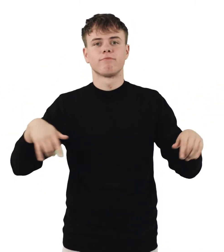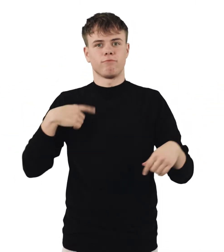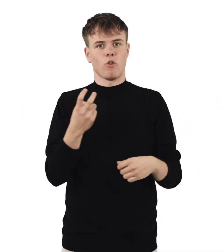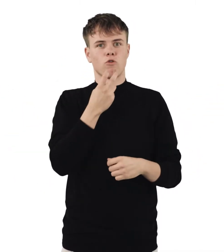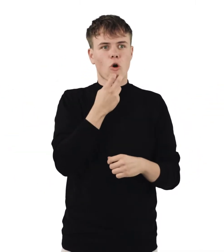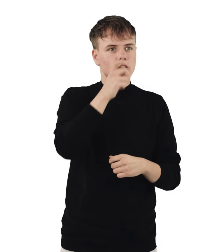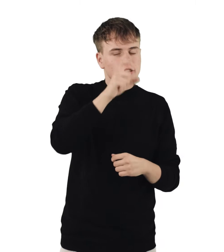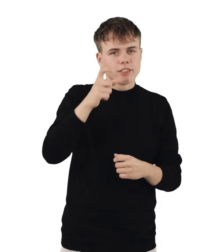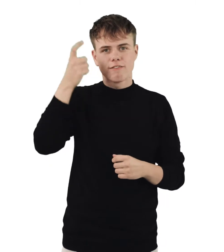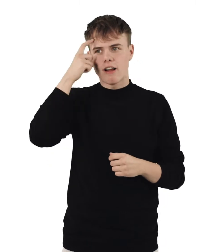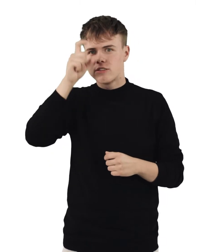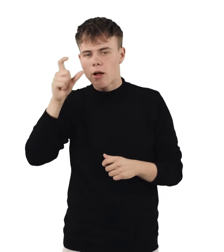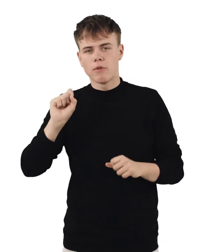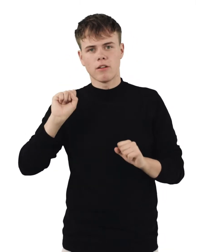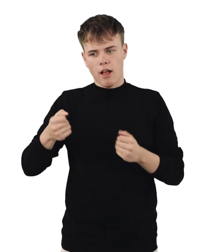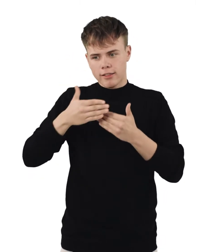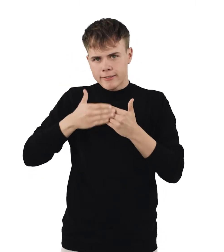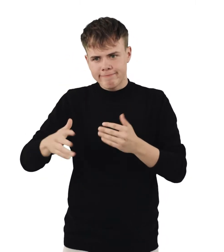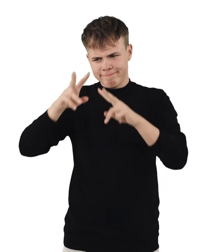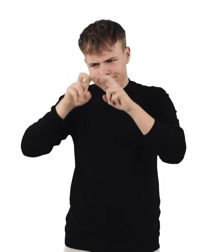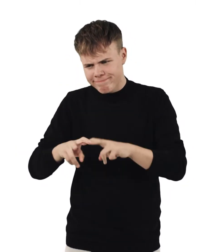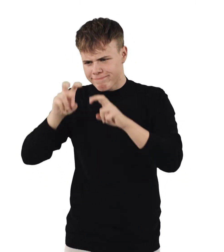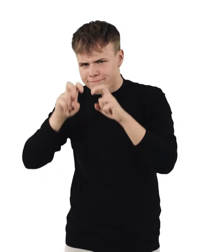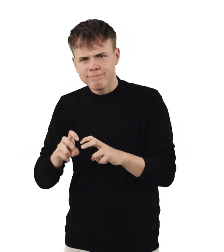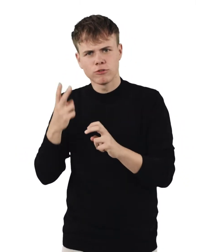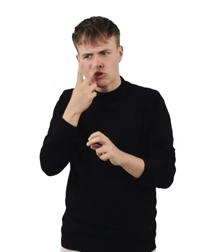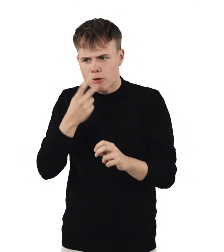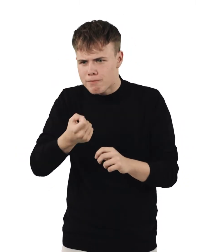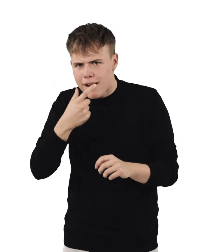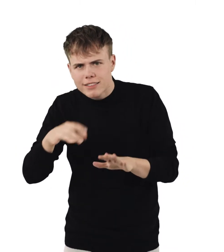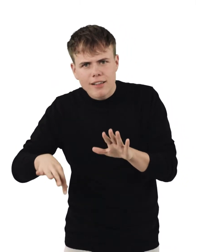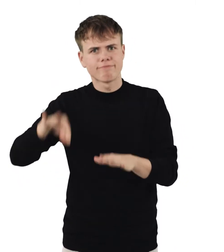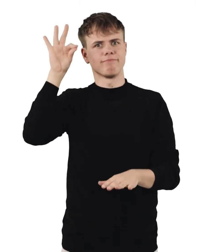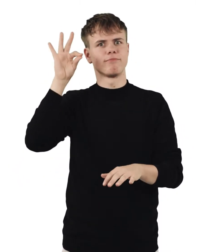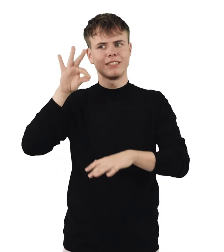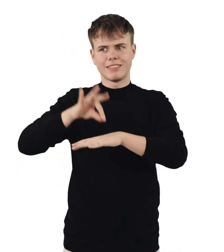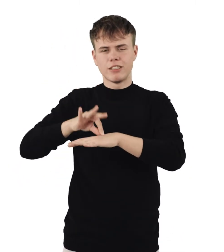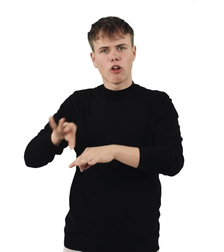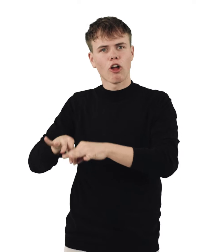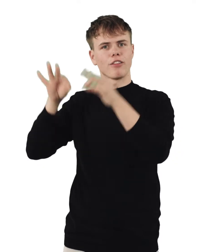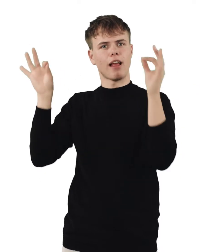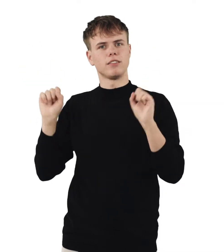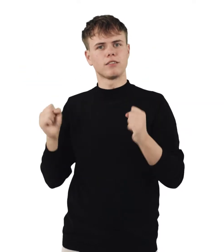Dat geeft dokters en wetenschappers tijd om uit te zoeken hoe ze de ziekte kunnen genezen,